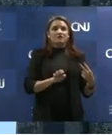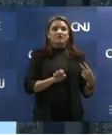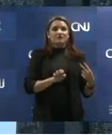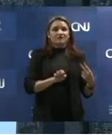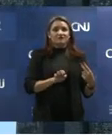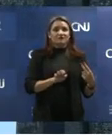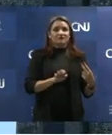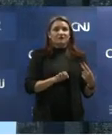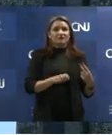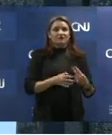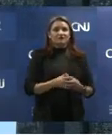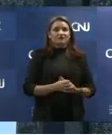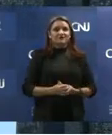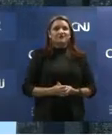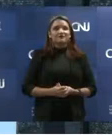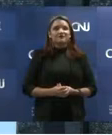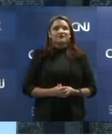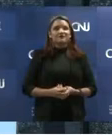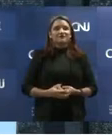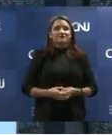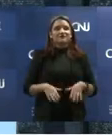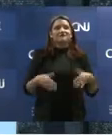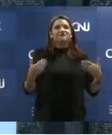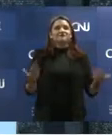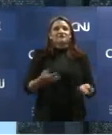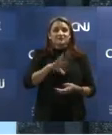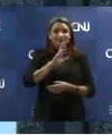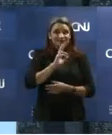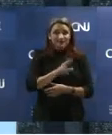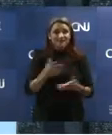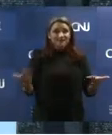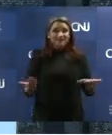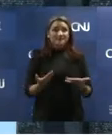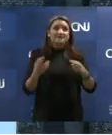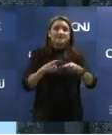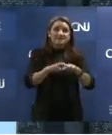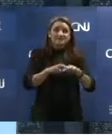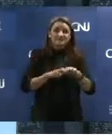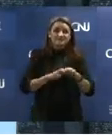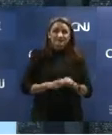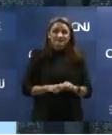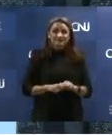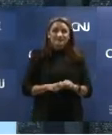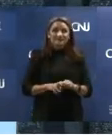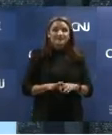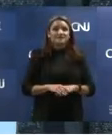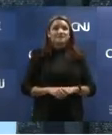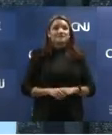E com essa proclamação em razão... Senhor presidente? Pois não?